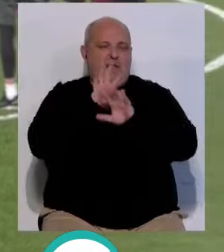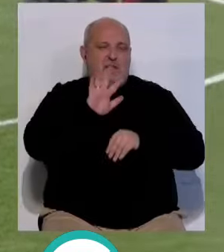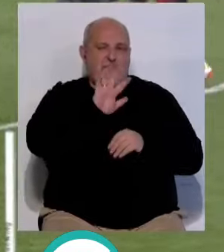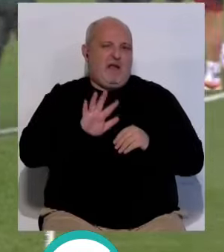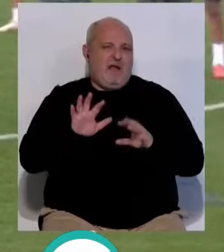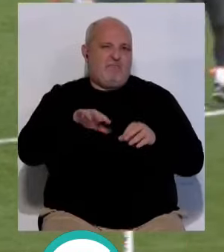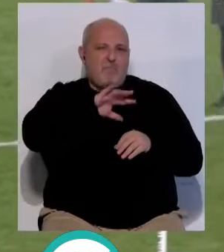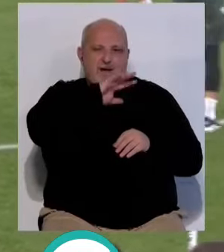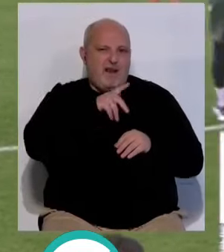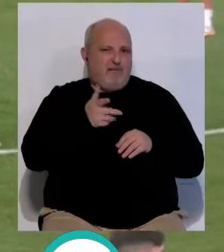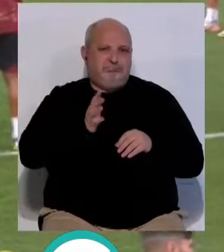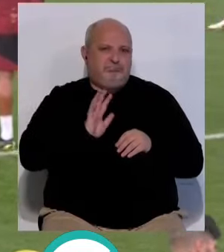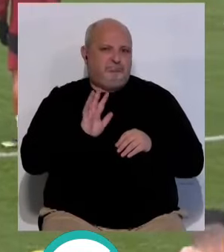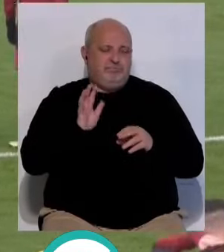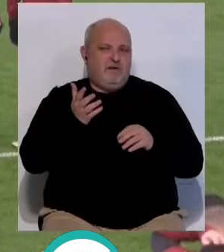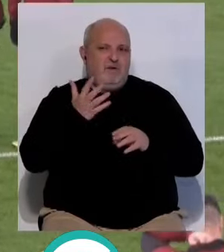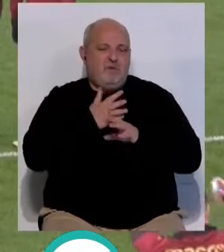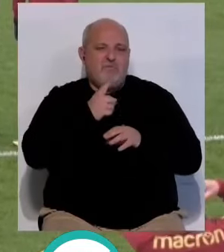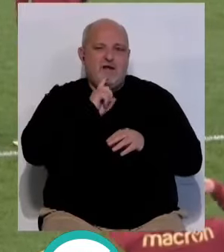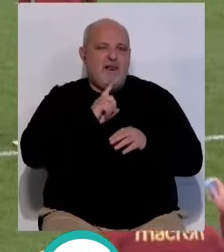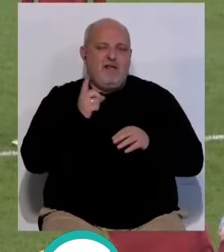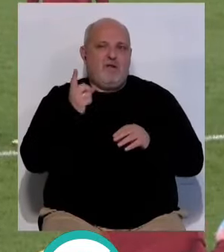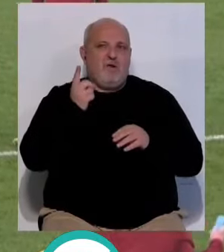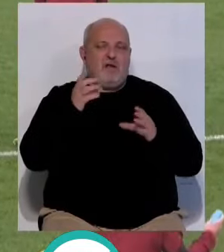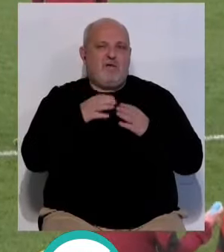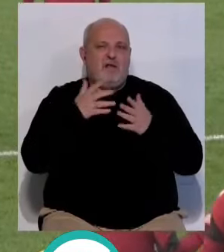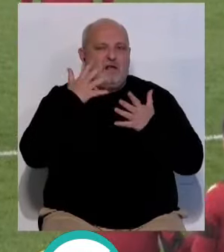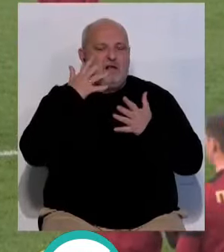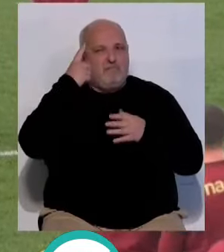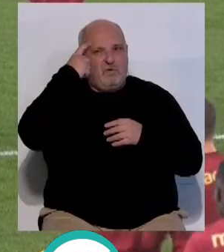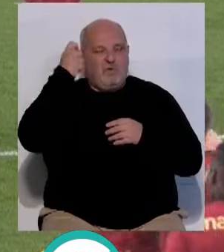mala muy mala de un equipo muy malo de un equipo hundido de un equipo que a mí me recordó al osos